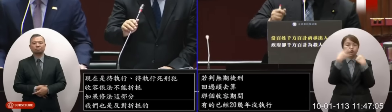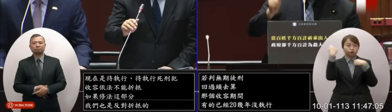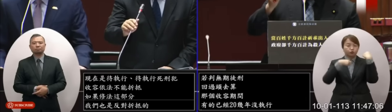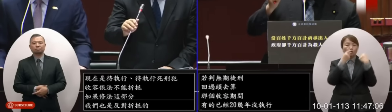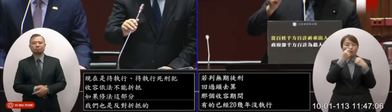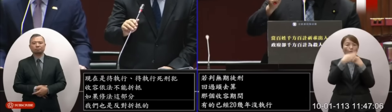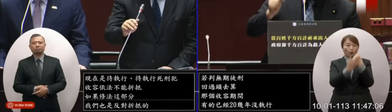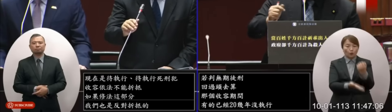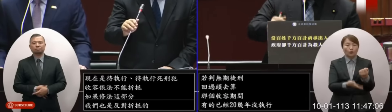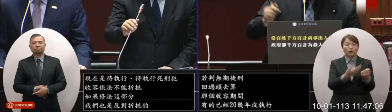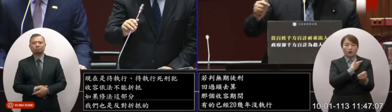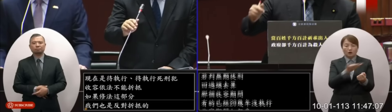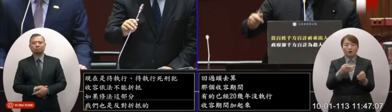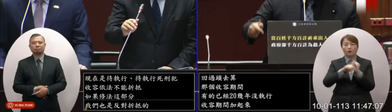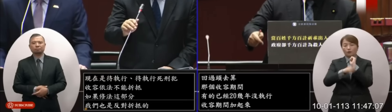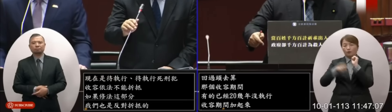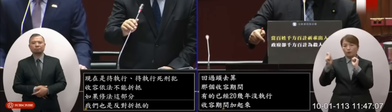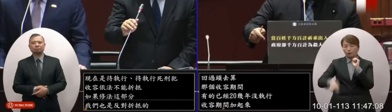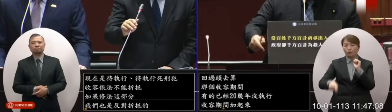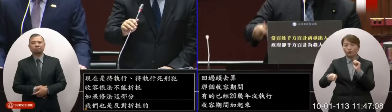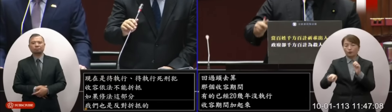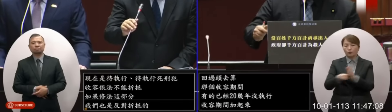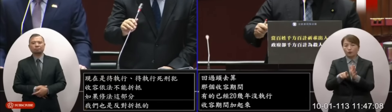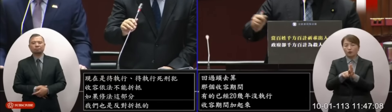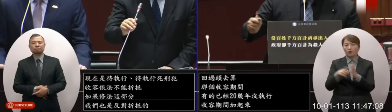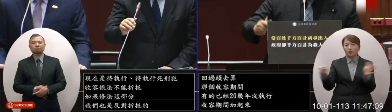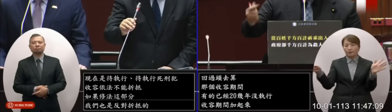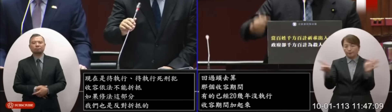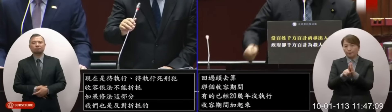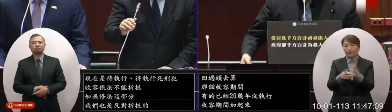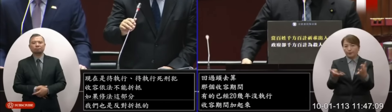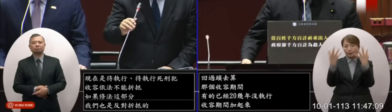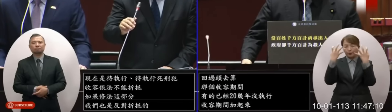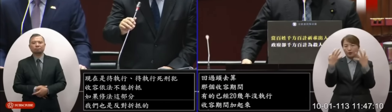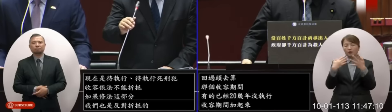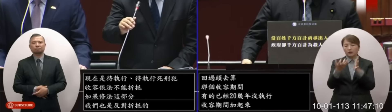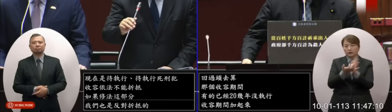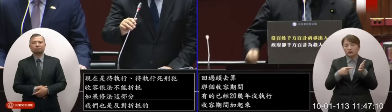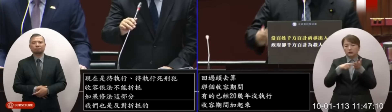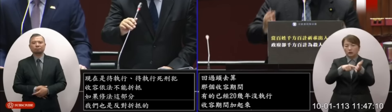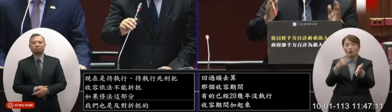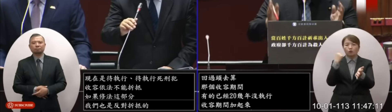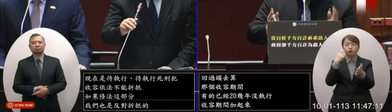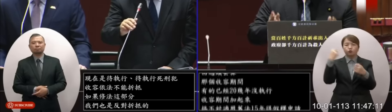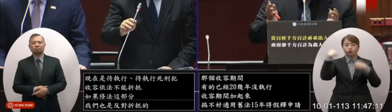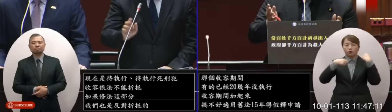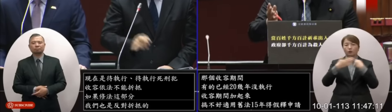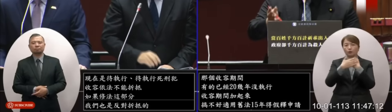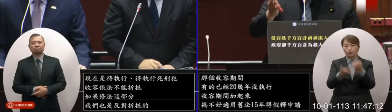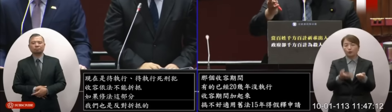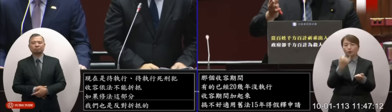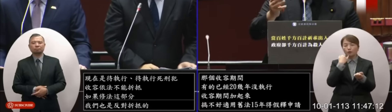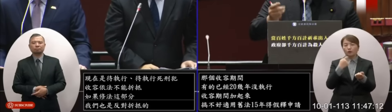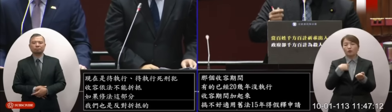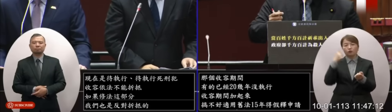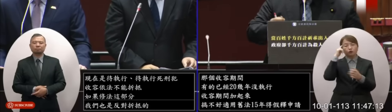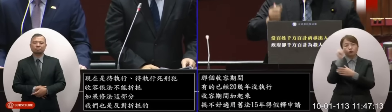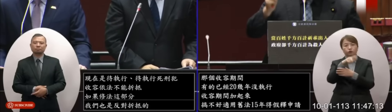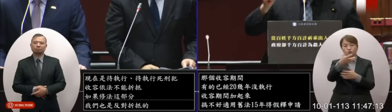他們在判決無期徒刑的那個時候 他就可以申請假釋了 哦所以我認我 蠻認同部長剛說的